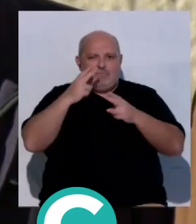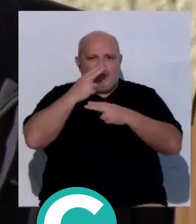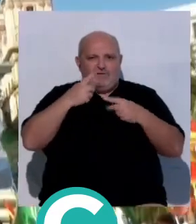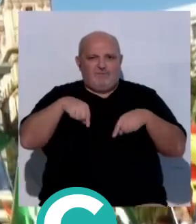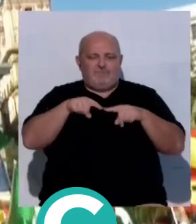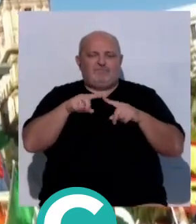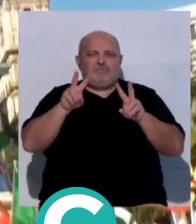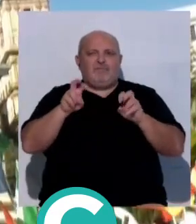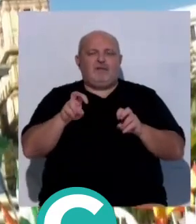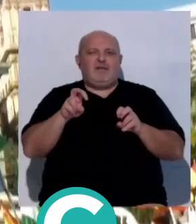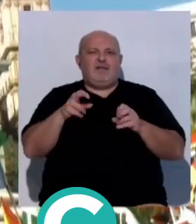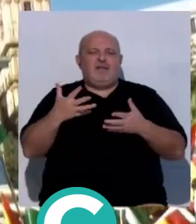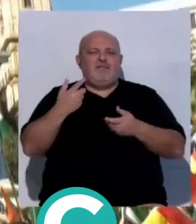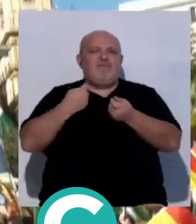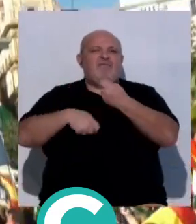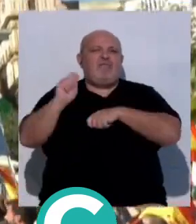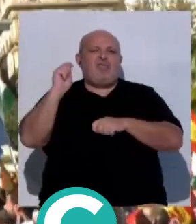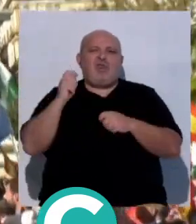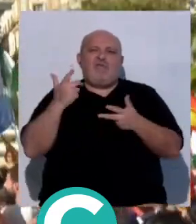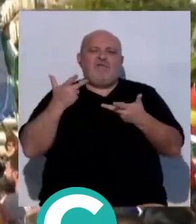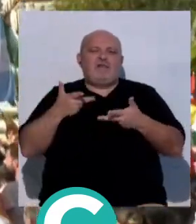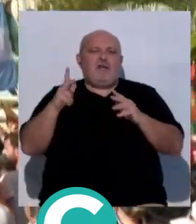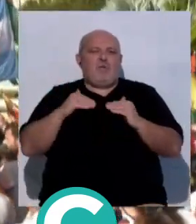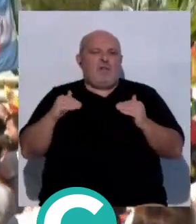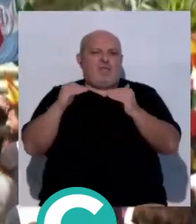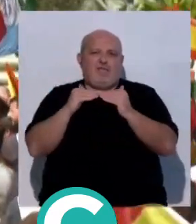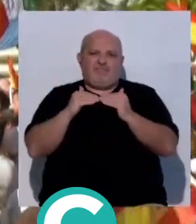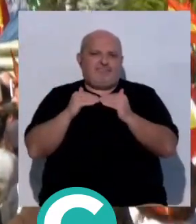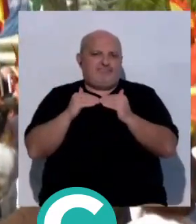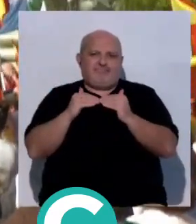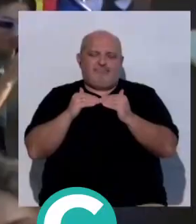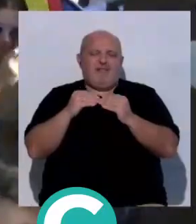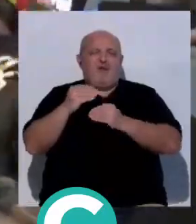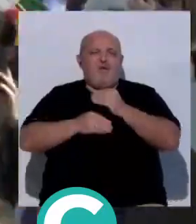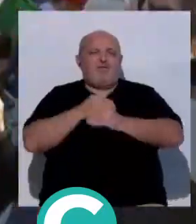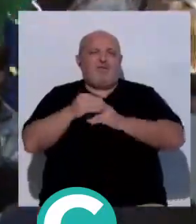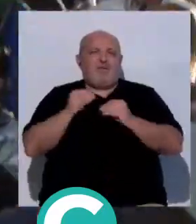están vendiendo la libertad y la igualdad de los españoles y lo hacen como suelen hacerlo